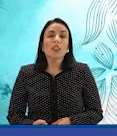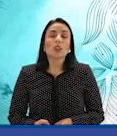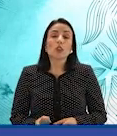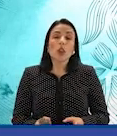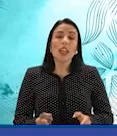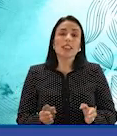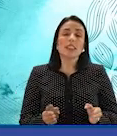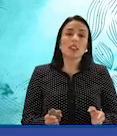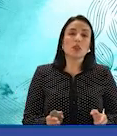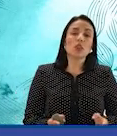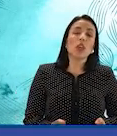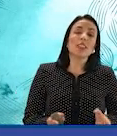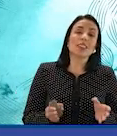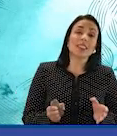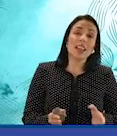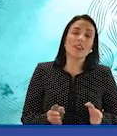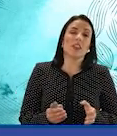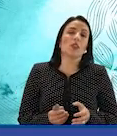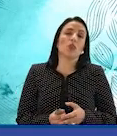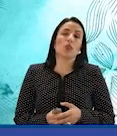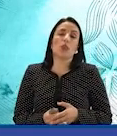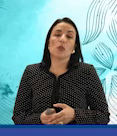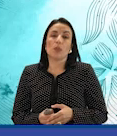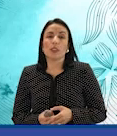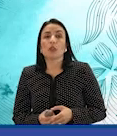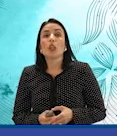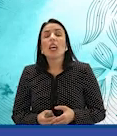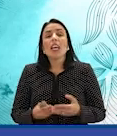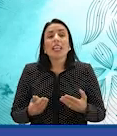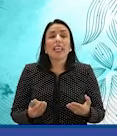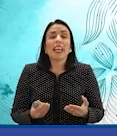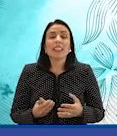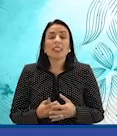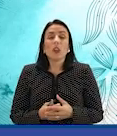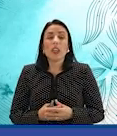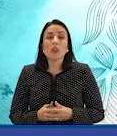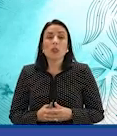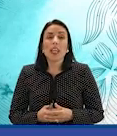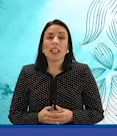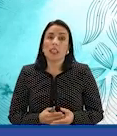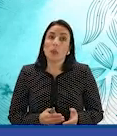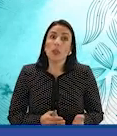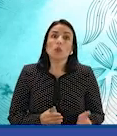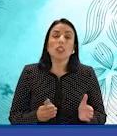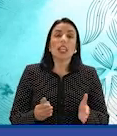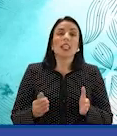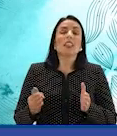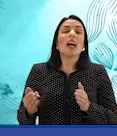Entonces todas las instituciones cierran sus presupuestos. ¿Qué es lo que sucede? Que bueno, tienen